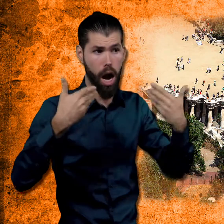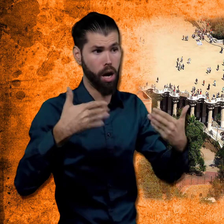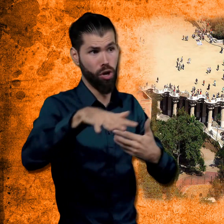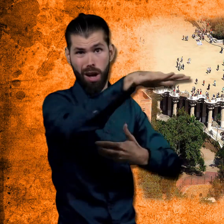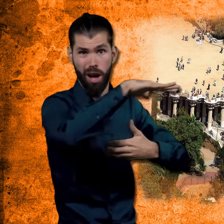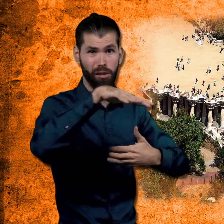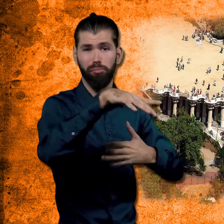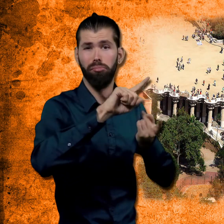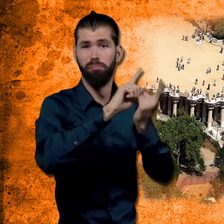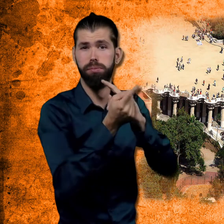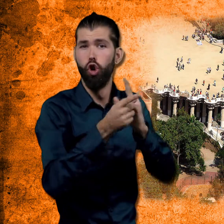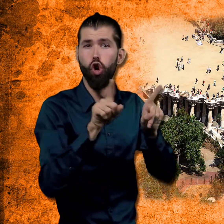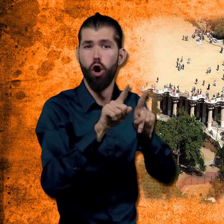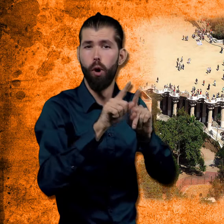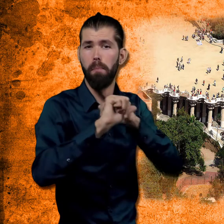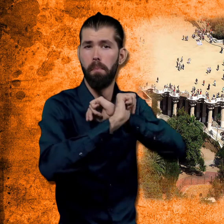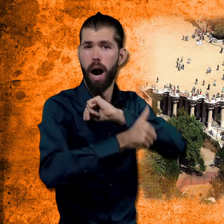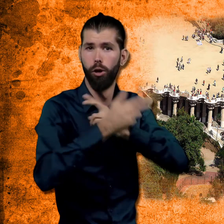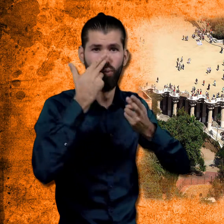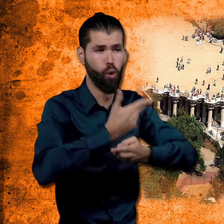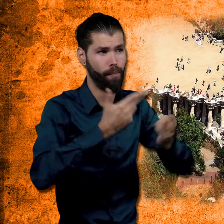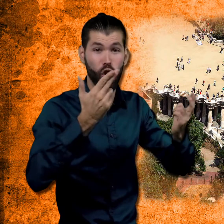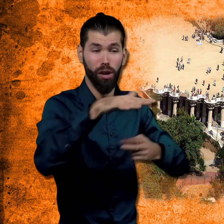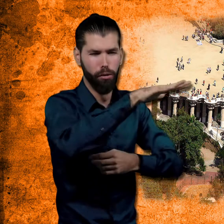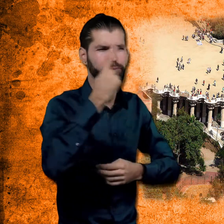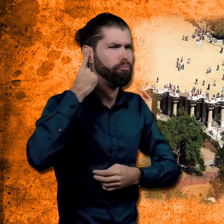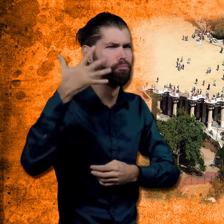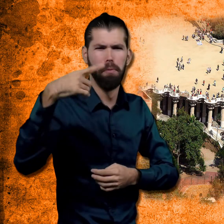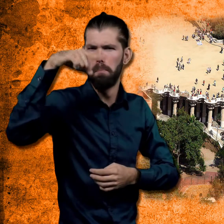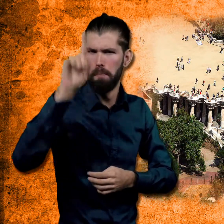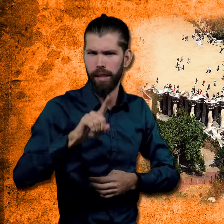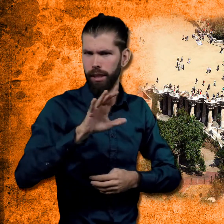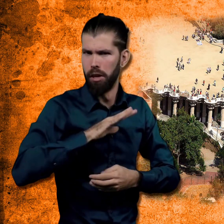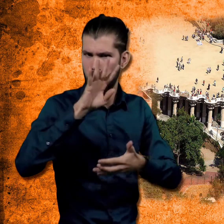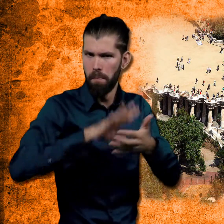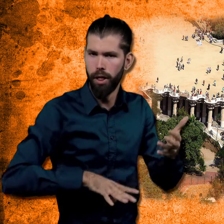En l’actualitat és un dels parcs públics més importants de Barcelona.